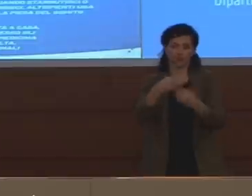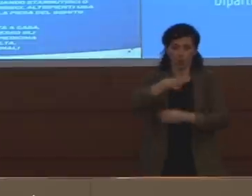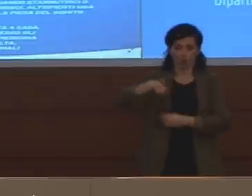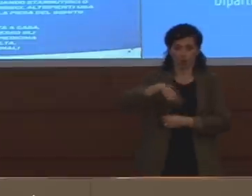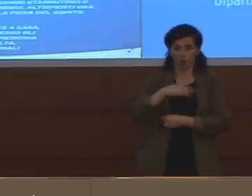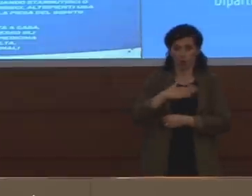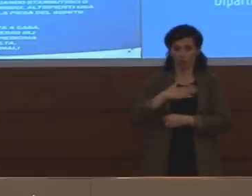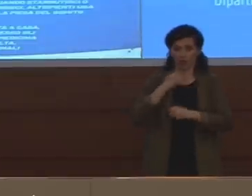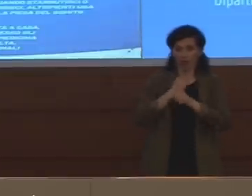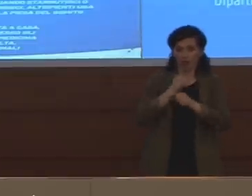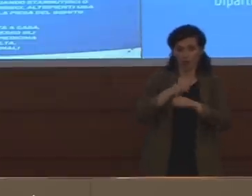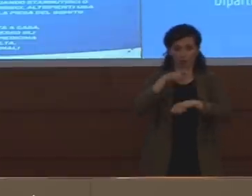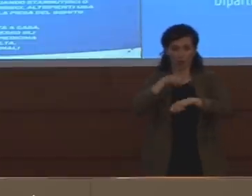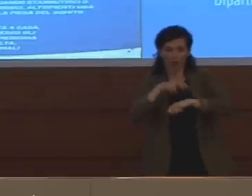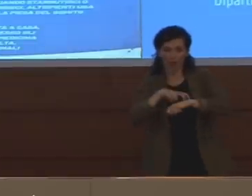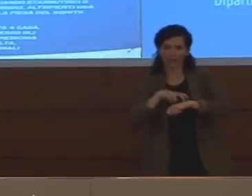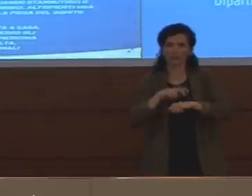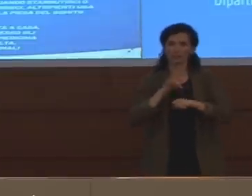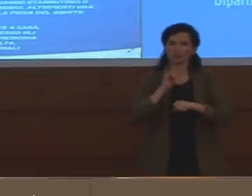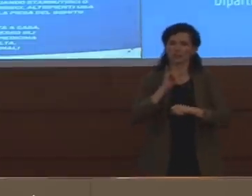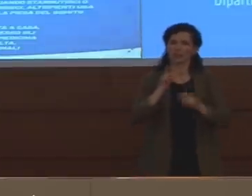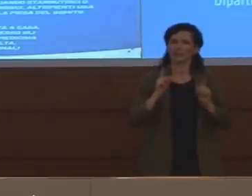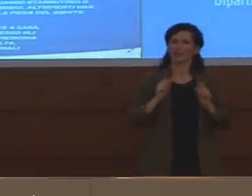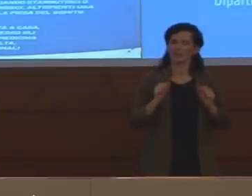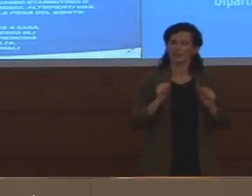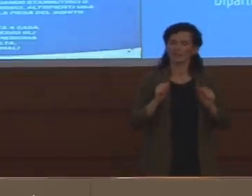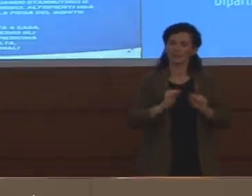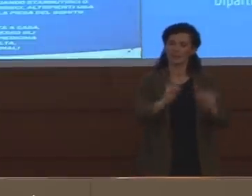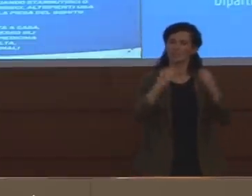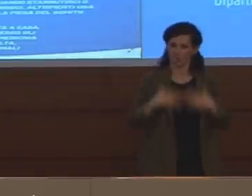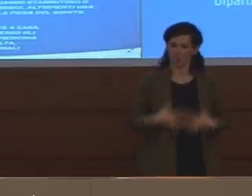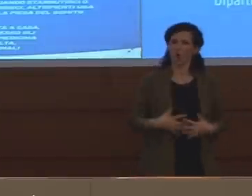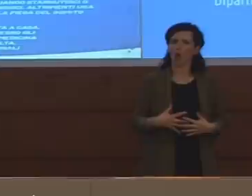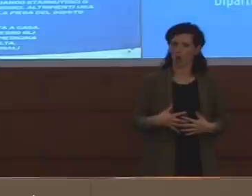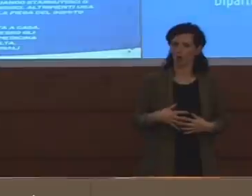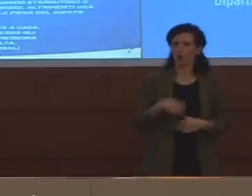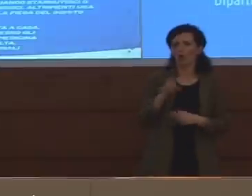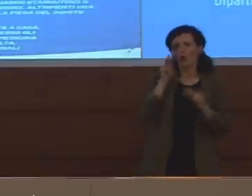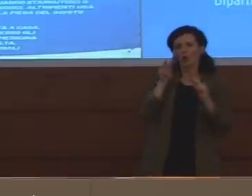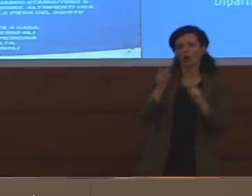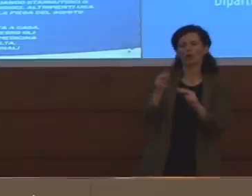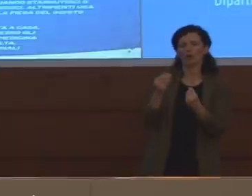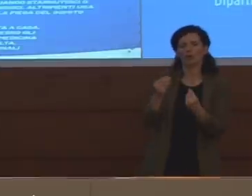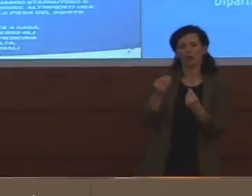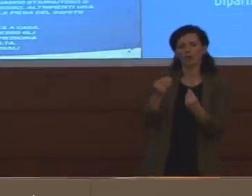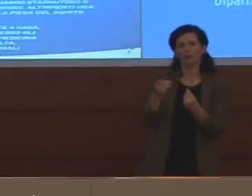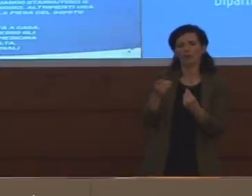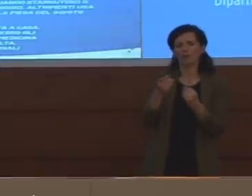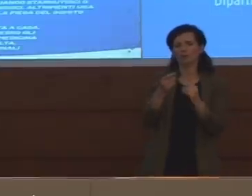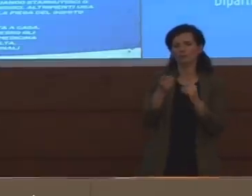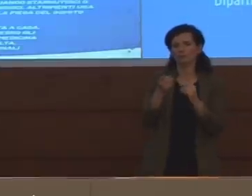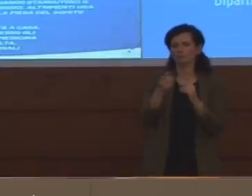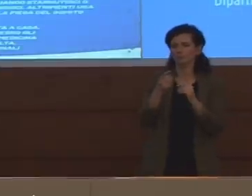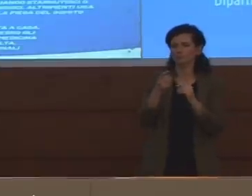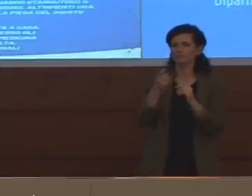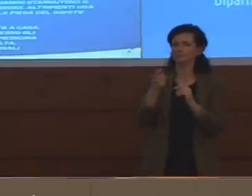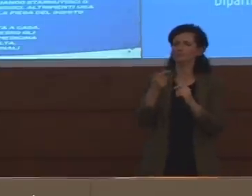immunologi, è la cosiddetta quota degli anti o meglio il titolo degli anticorpi